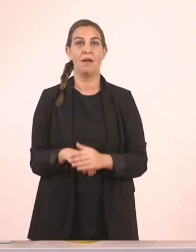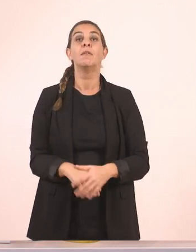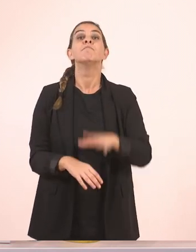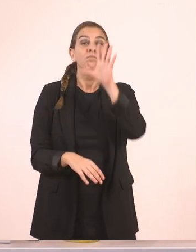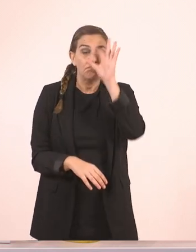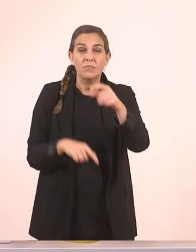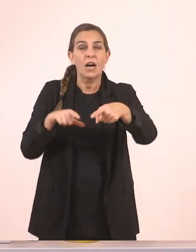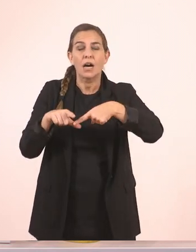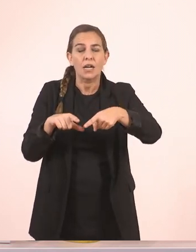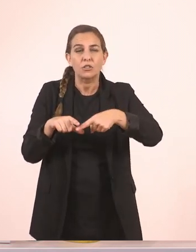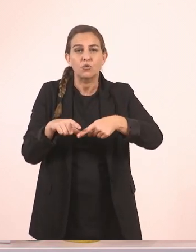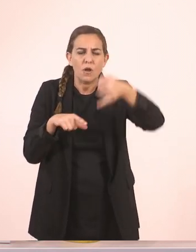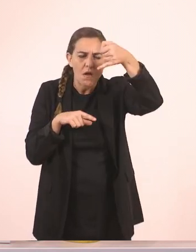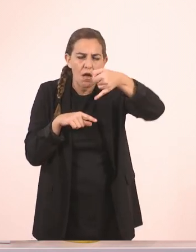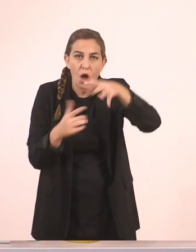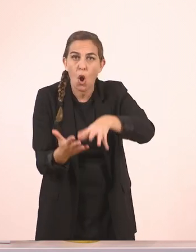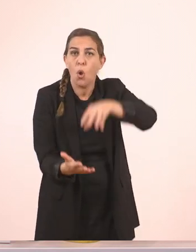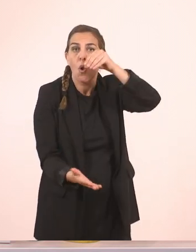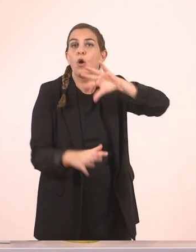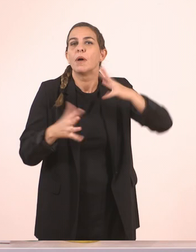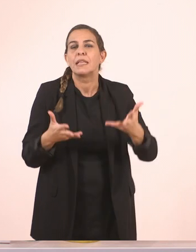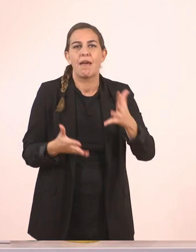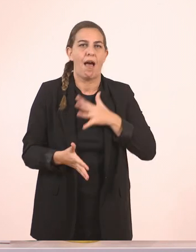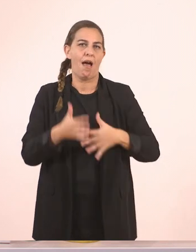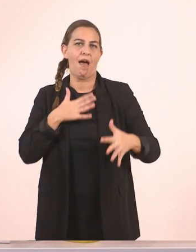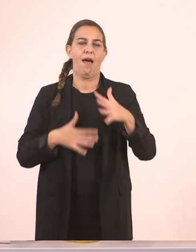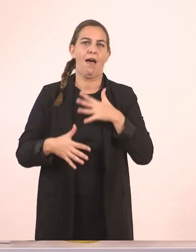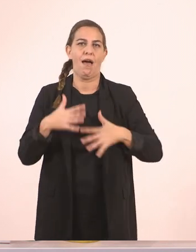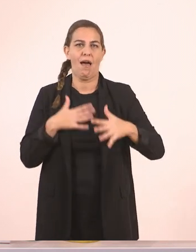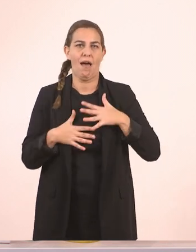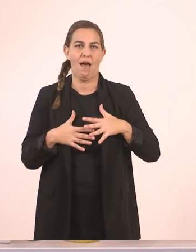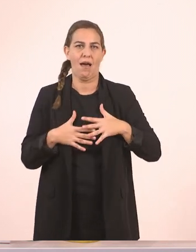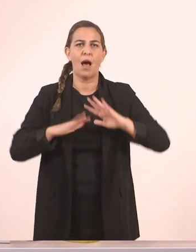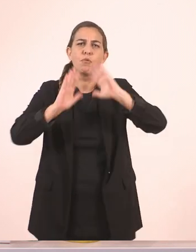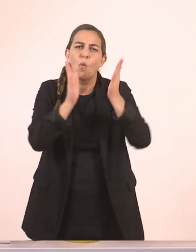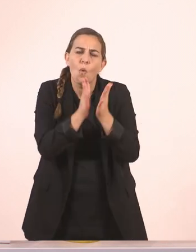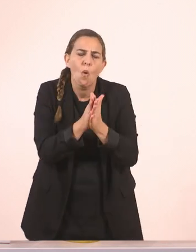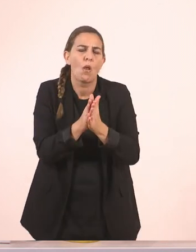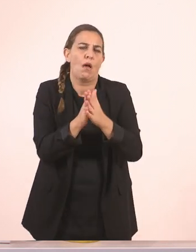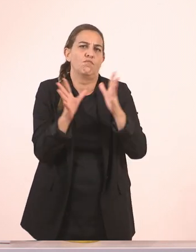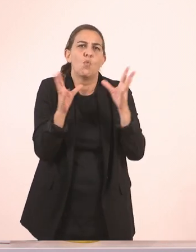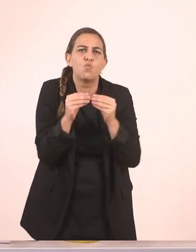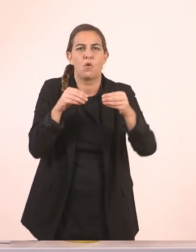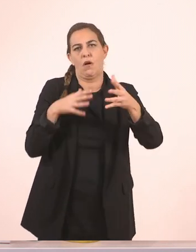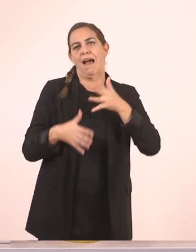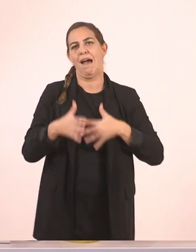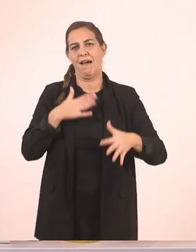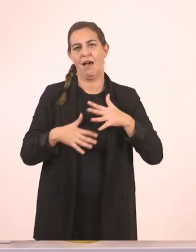είναι η αγάπη και ό,τι πορεύεται από αυτή. Πώς μπορούμε εμείς τώρα,